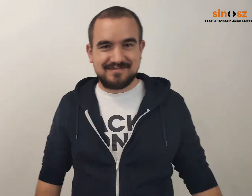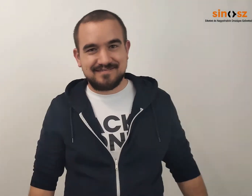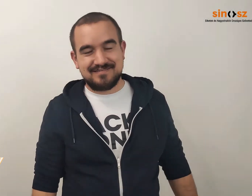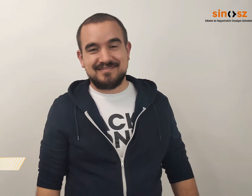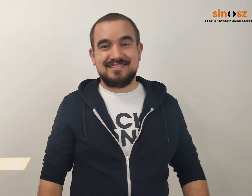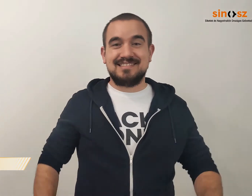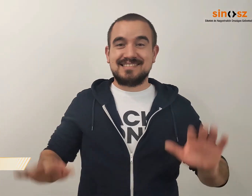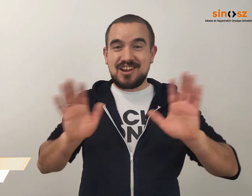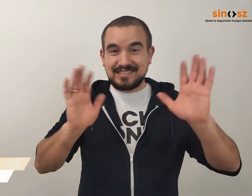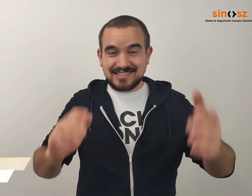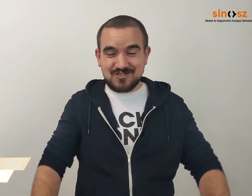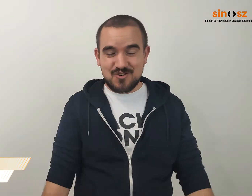Sziasztok!